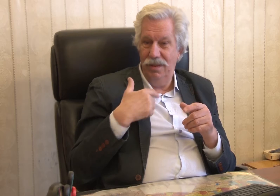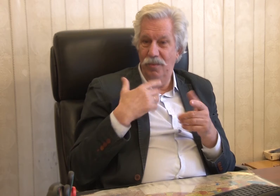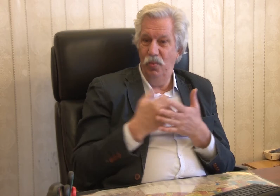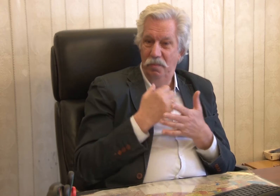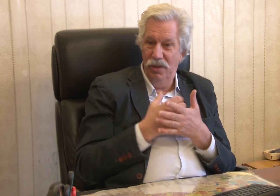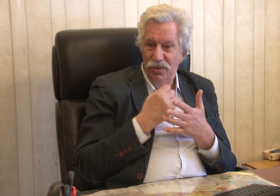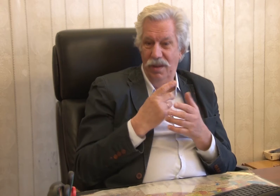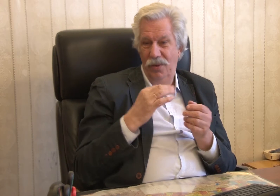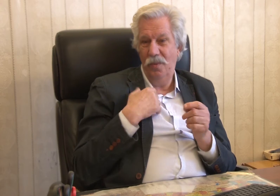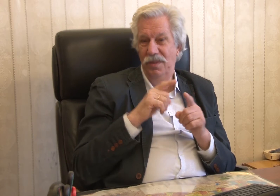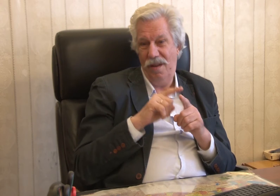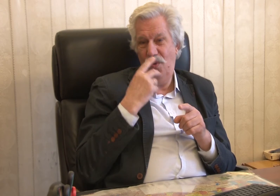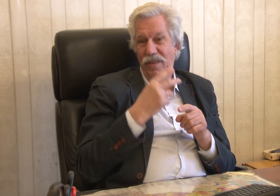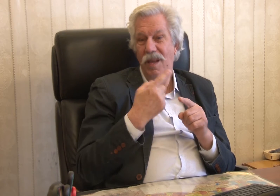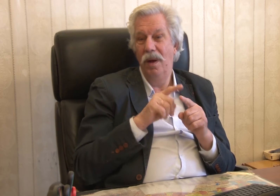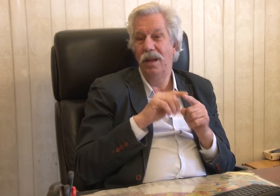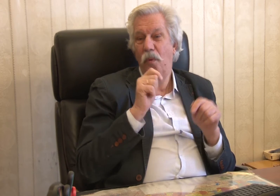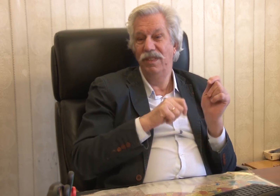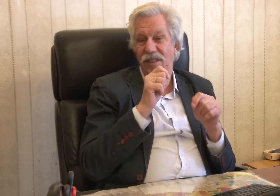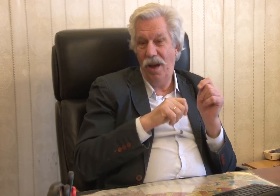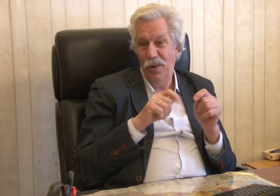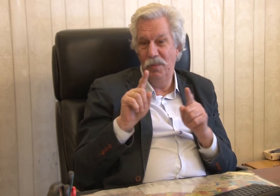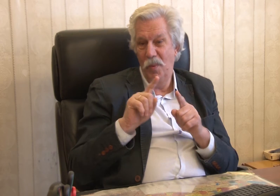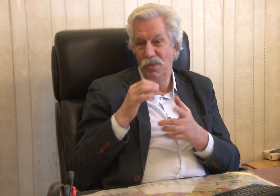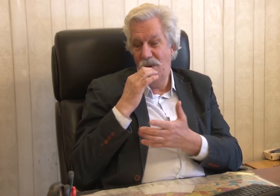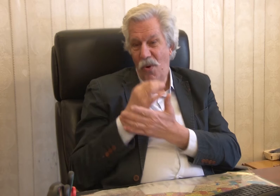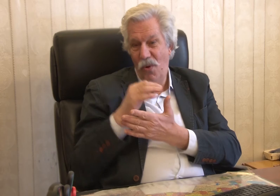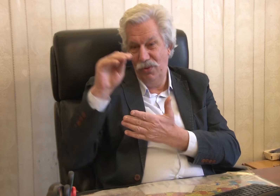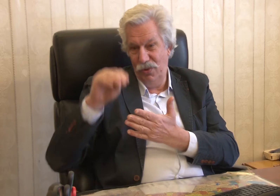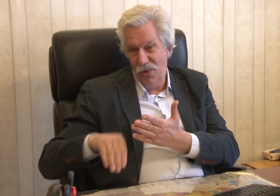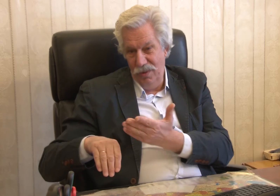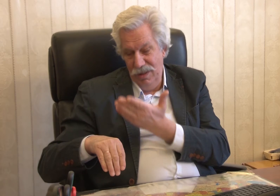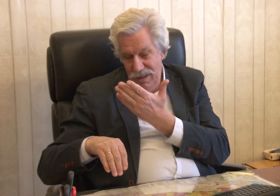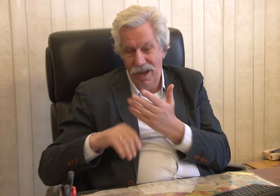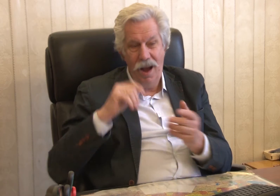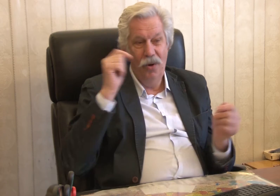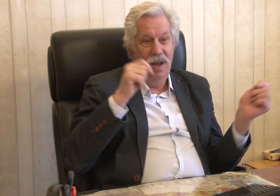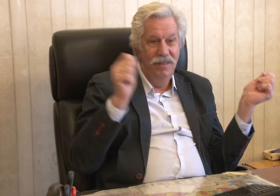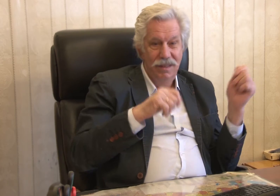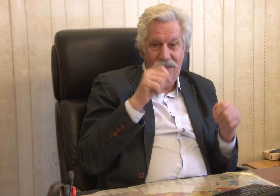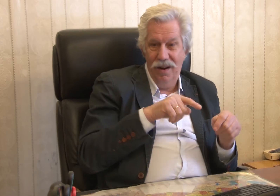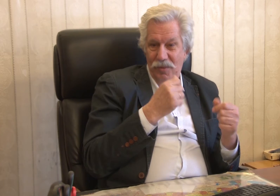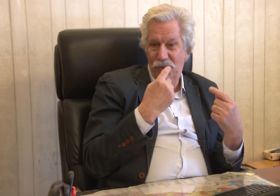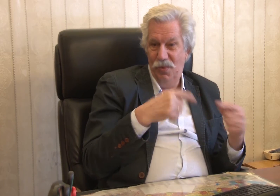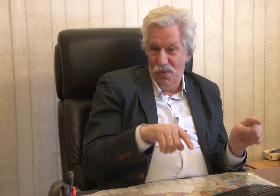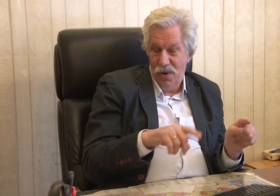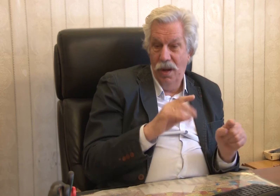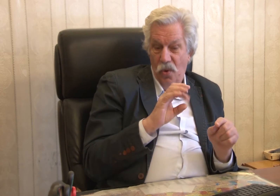Смотрите, какие мы успешные. Все равно мы видим результаты по фестивалям, потому что мы видим в отчётах одно, а на фестивалях видим другое,